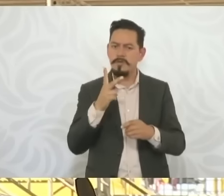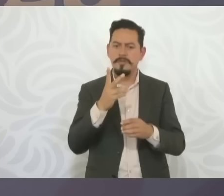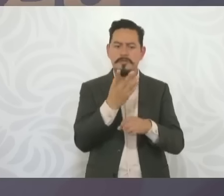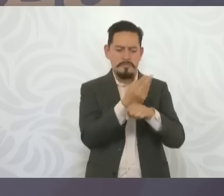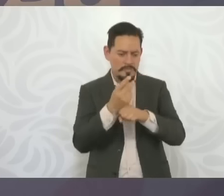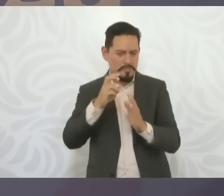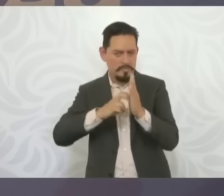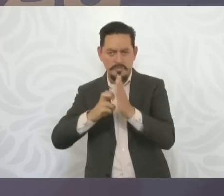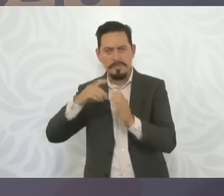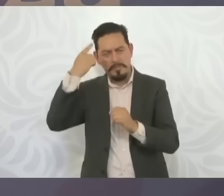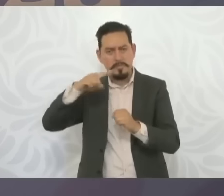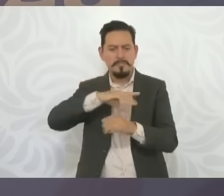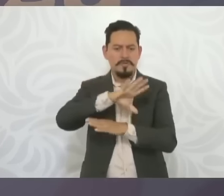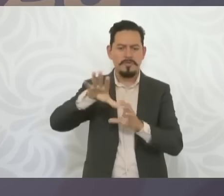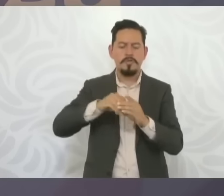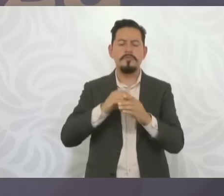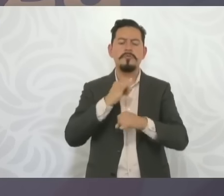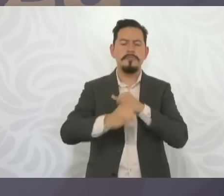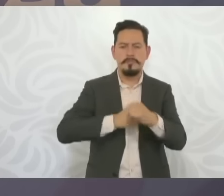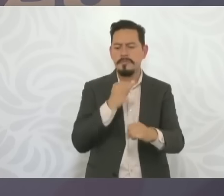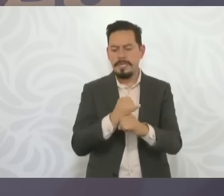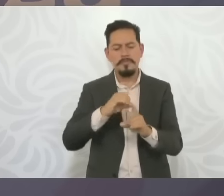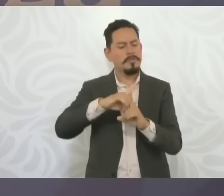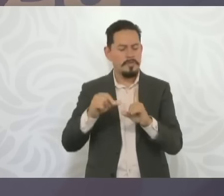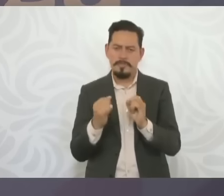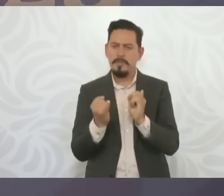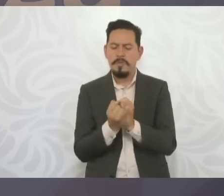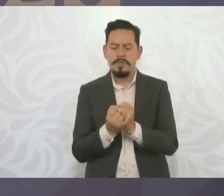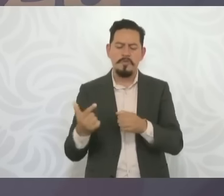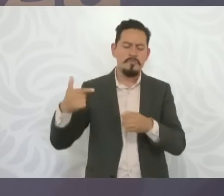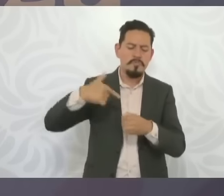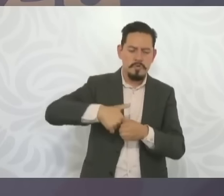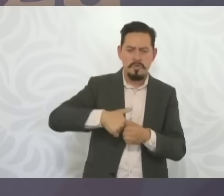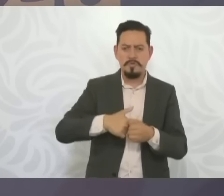nacionales e internacionales de la industria de los hidrocarburos, con la finalidad de expresar